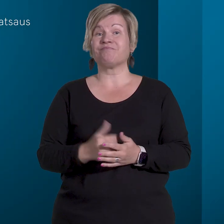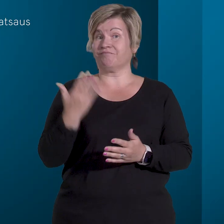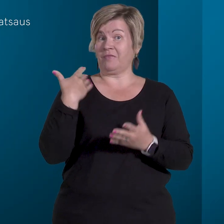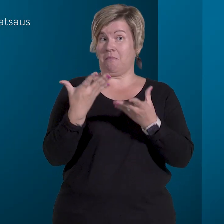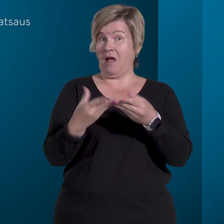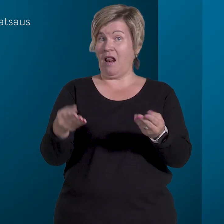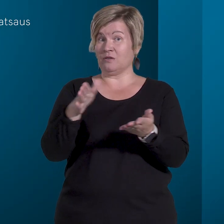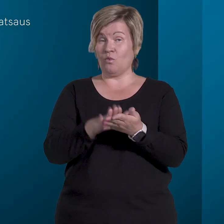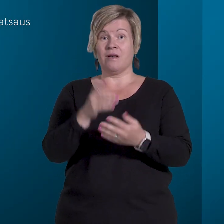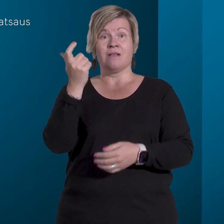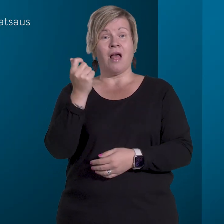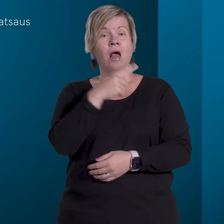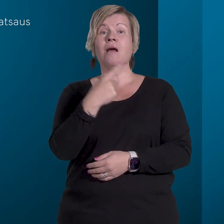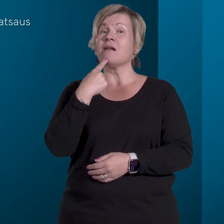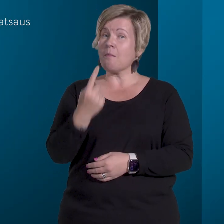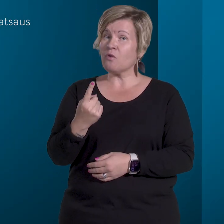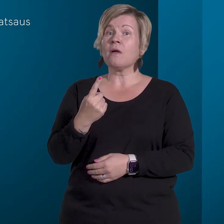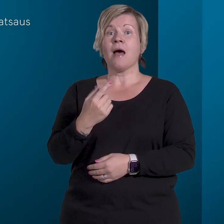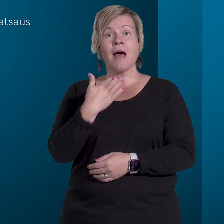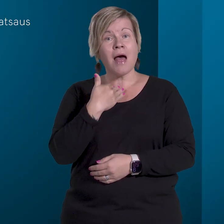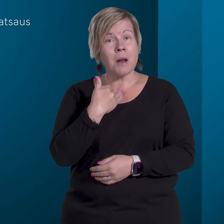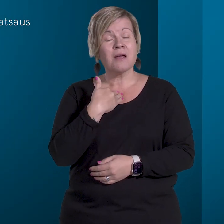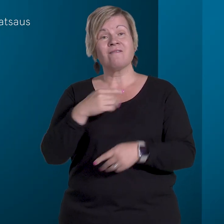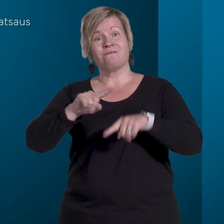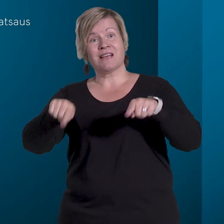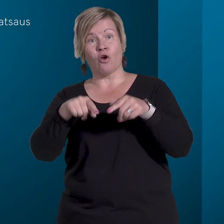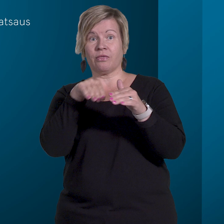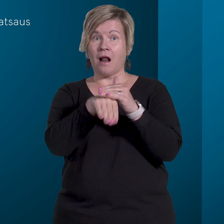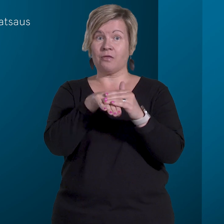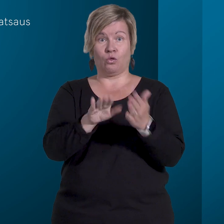Kelan maaliskuisen linjauksen mukaan ääni- ja kuvatallenteiden tulkkaus -